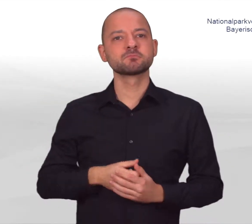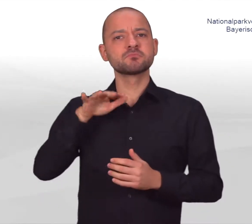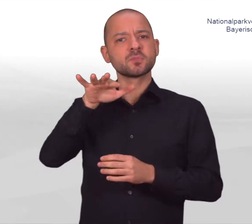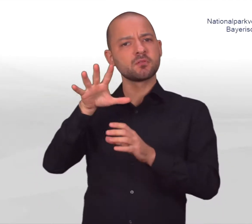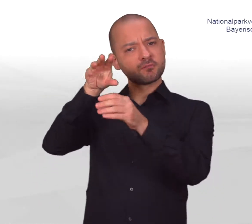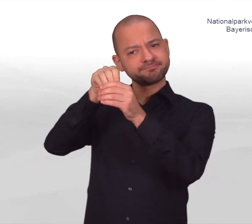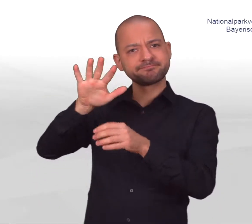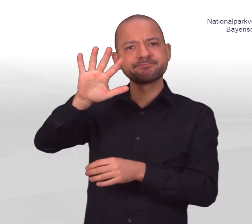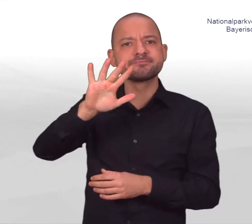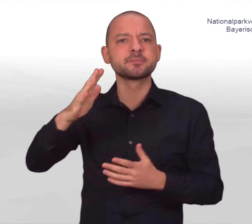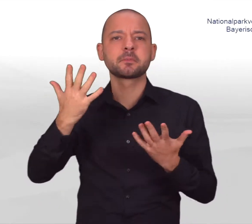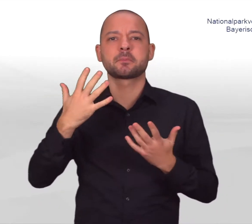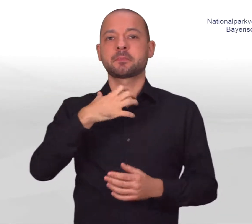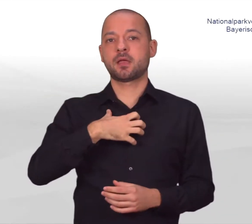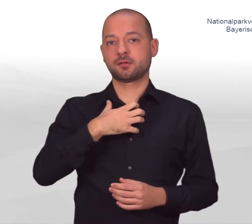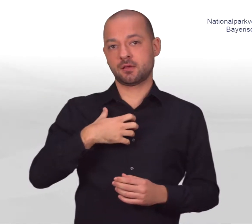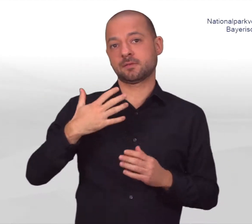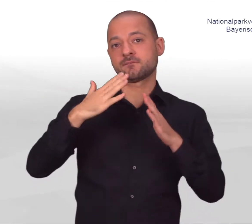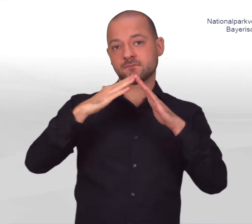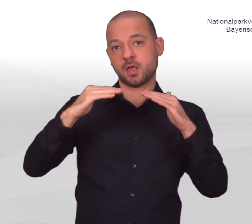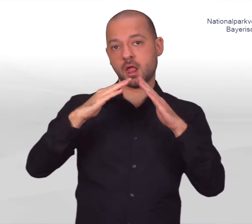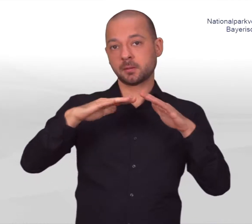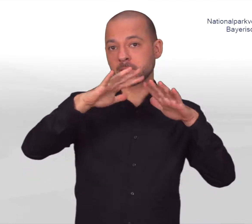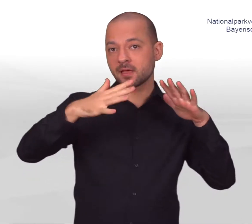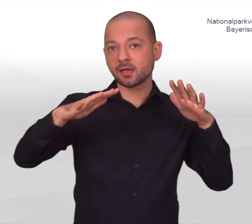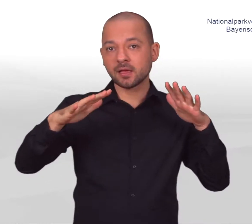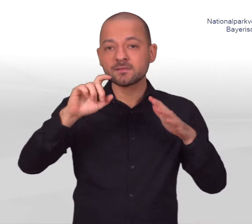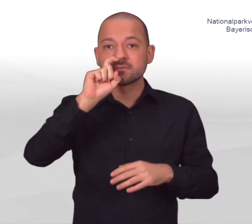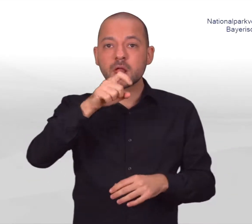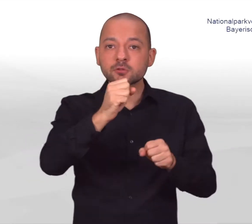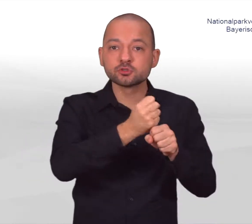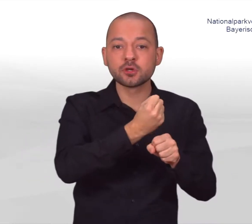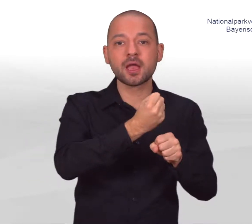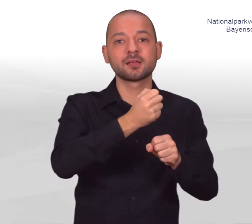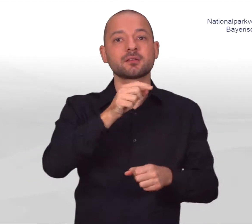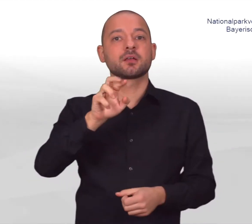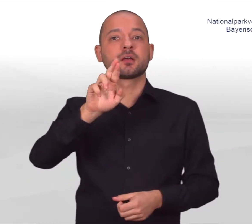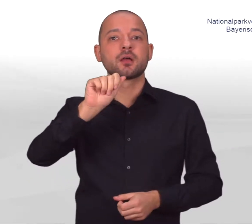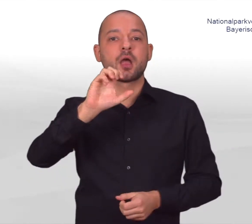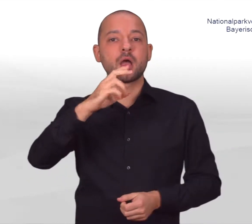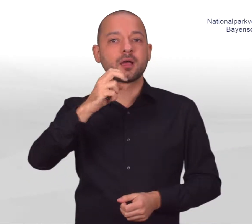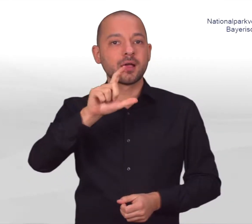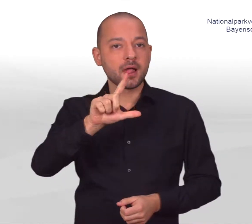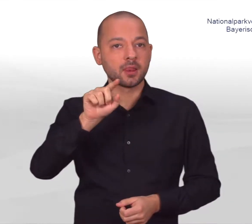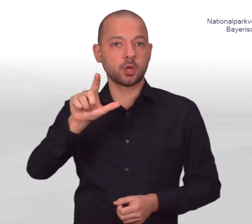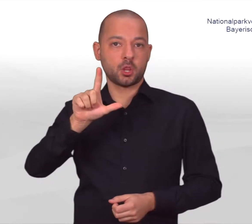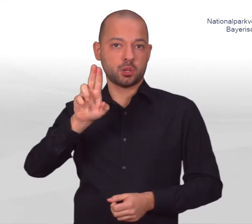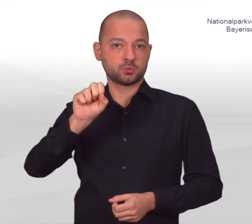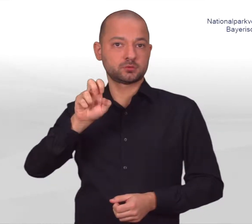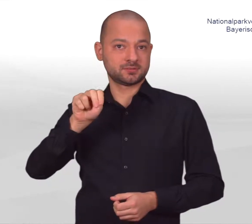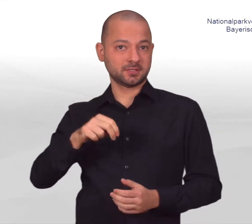um die Bayerwaldberge Falkenstein, Rachel und Lusen.